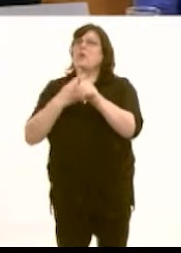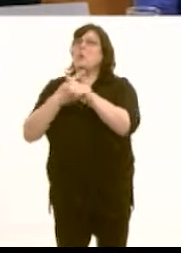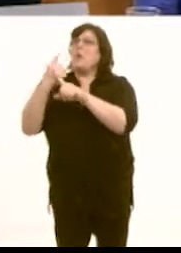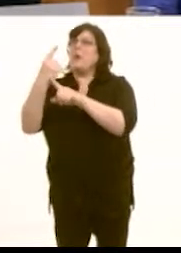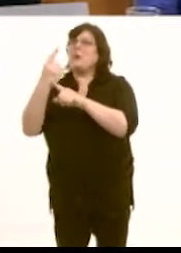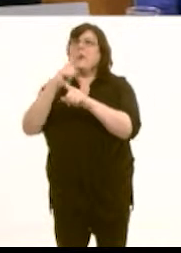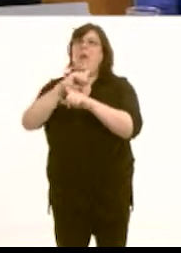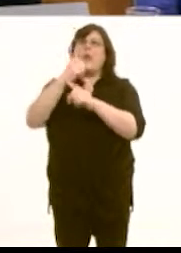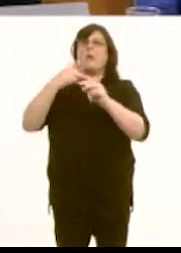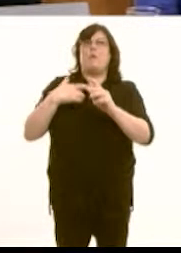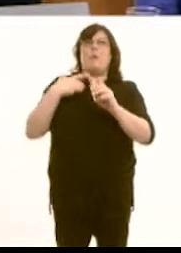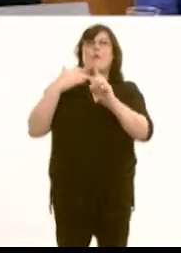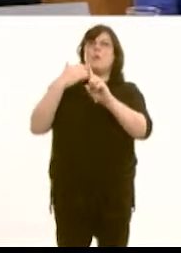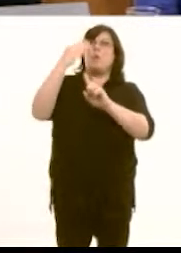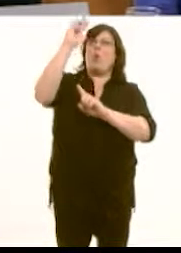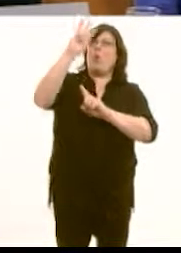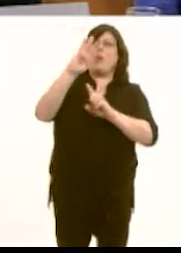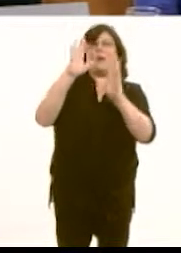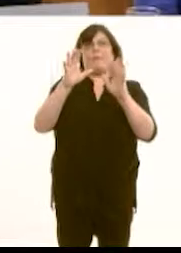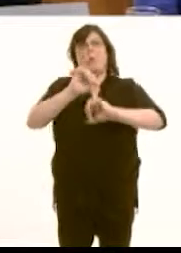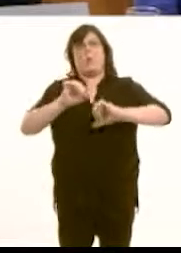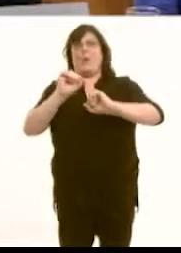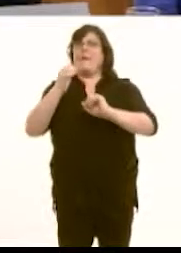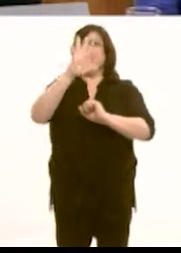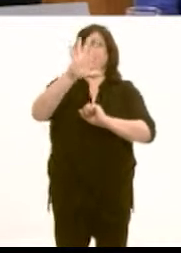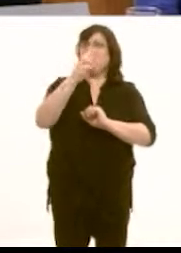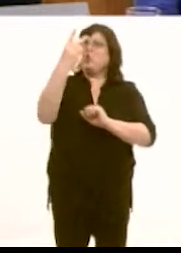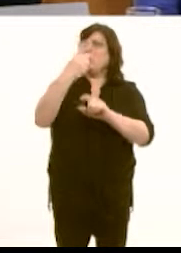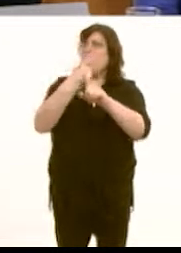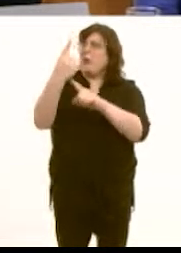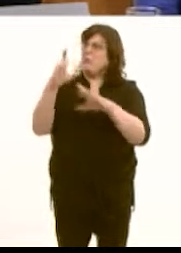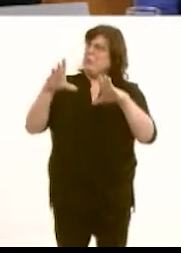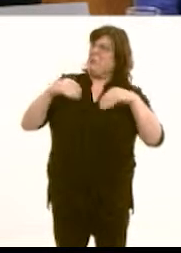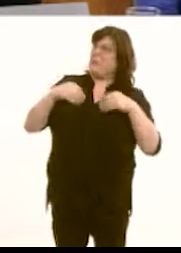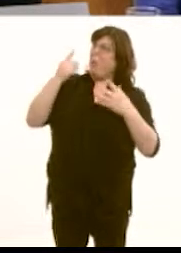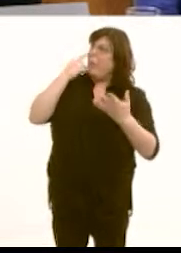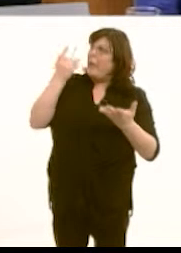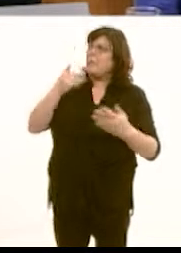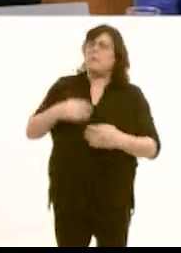iír targedau ynglyn ag amseroedd aros, ac wrth gwrs rym niín erfyn i ysbytai yn Lloegr